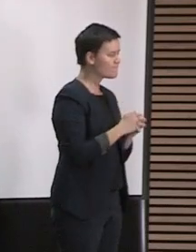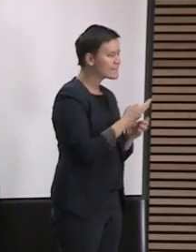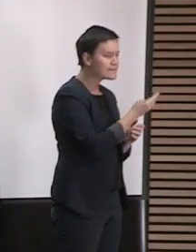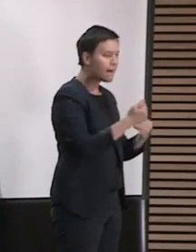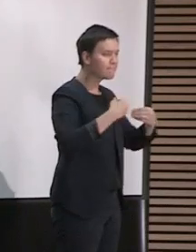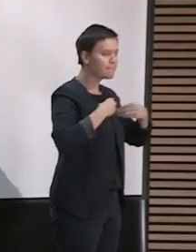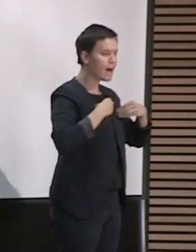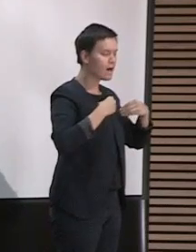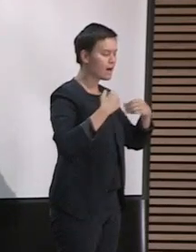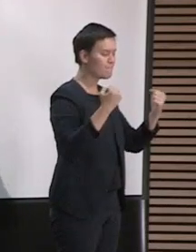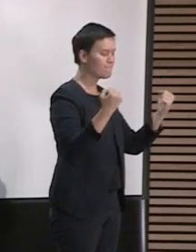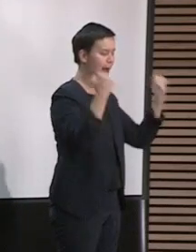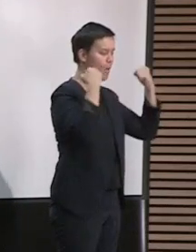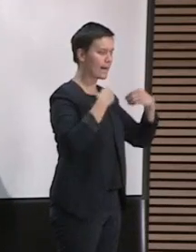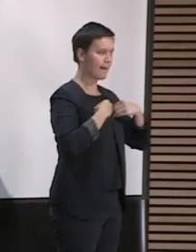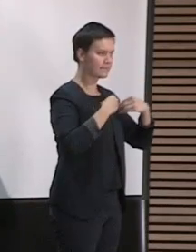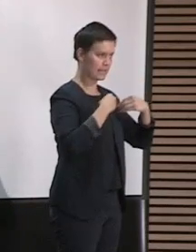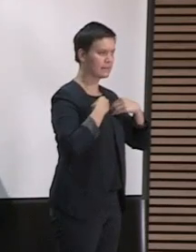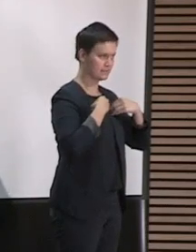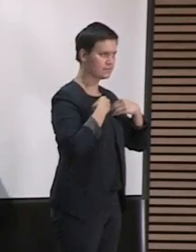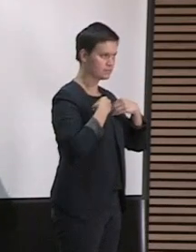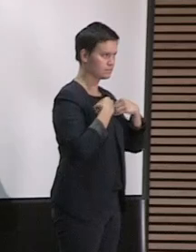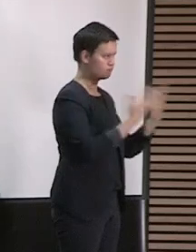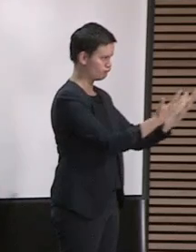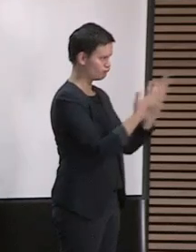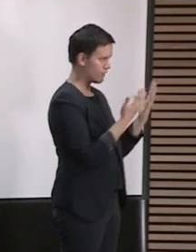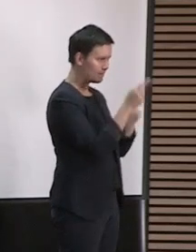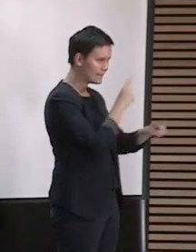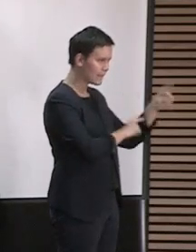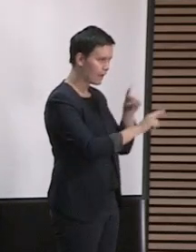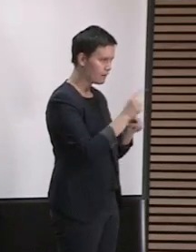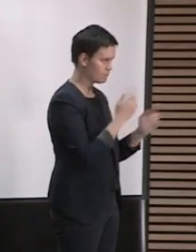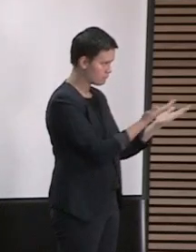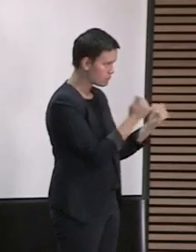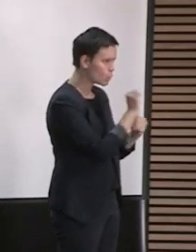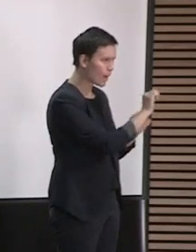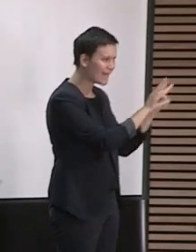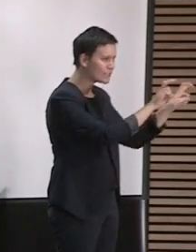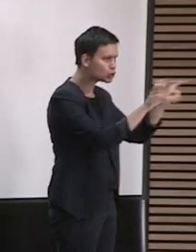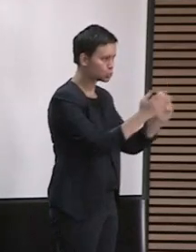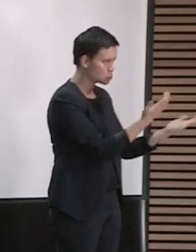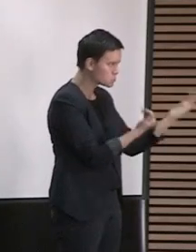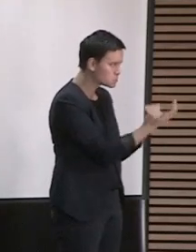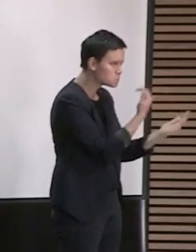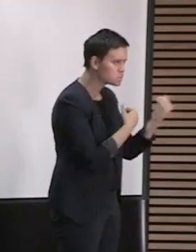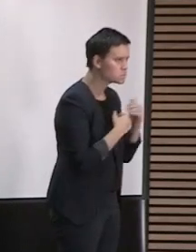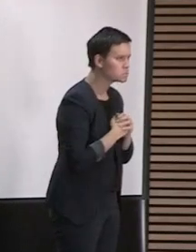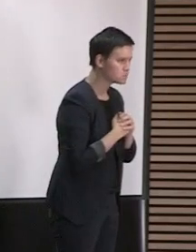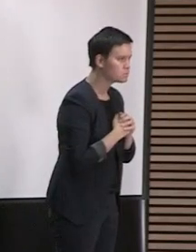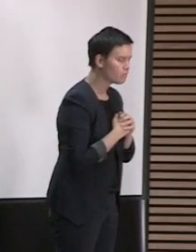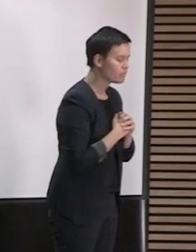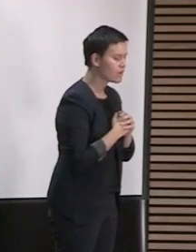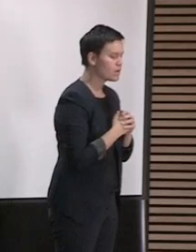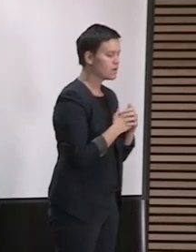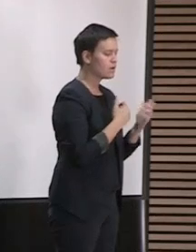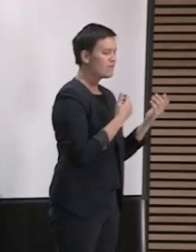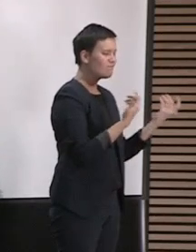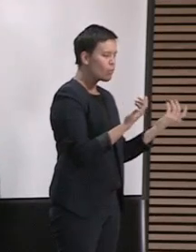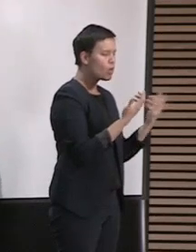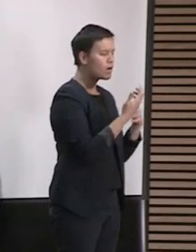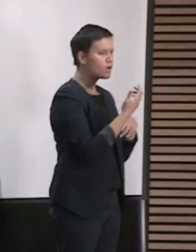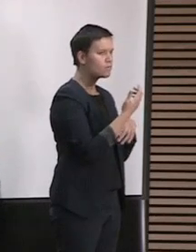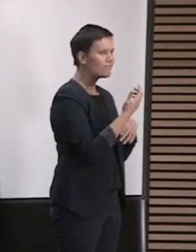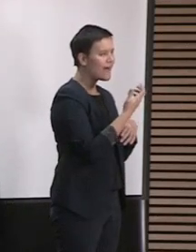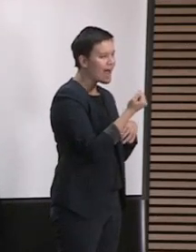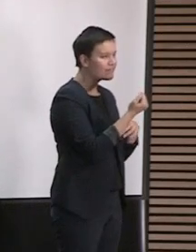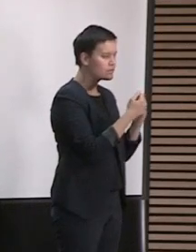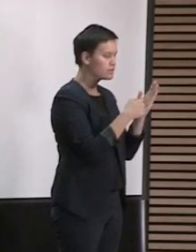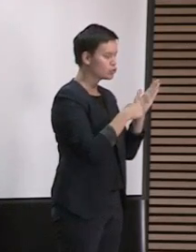He nui te